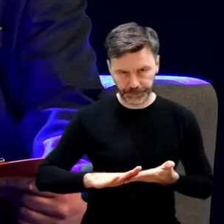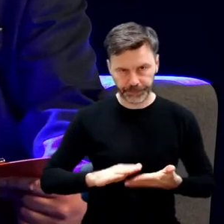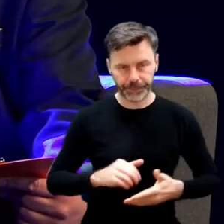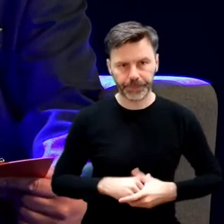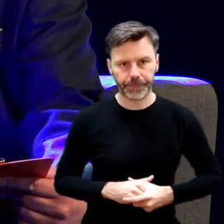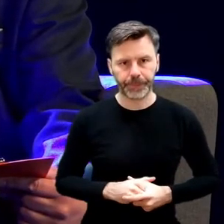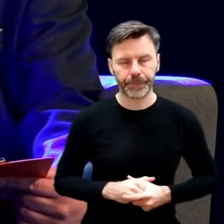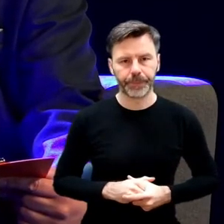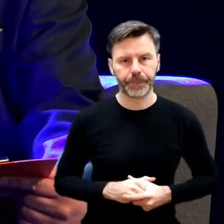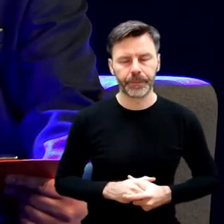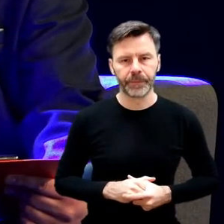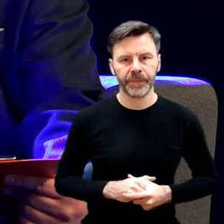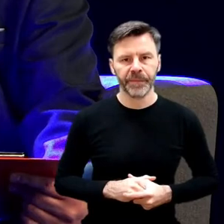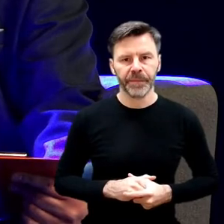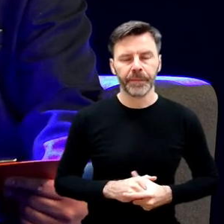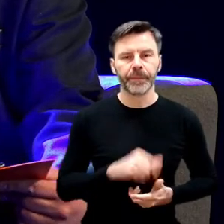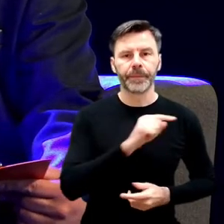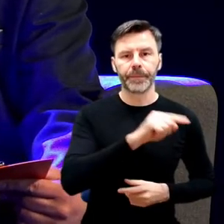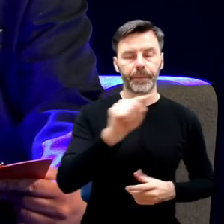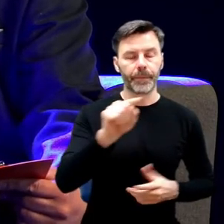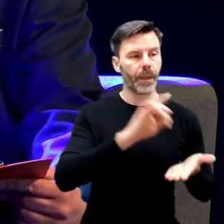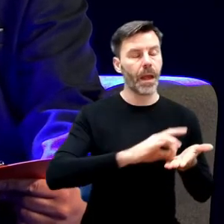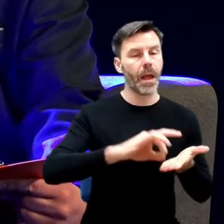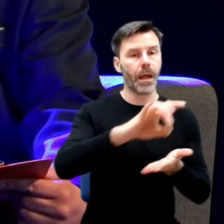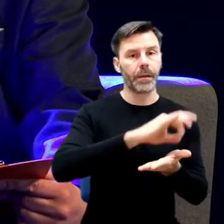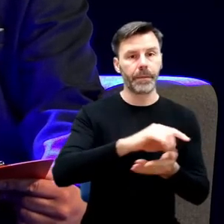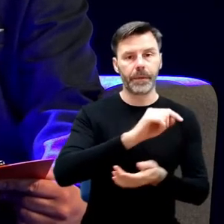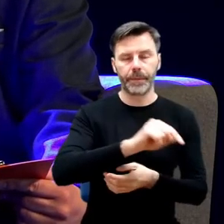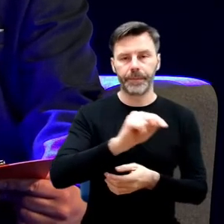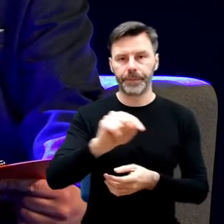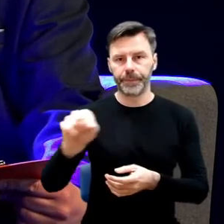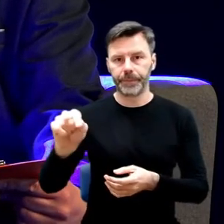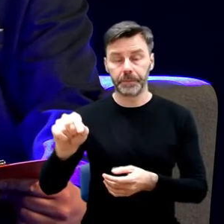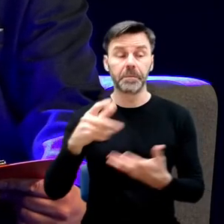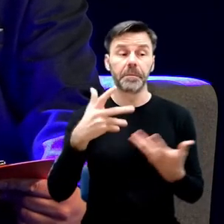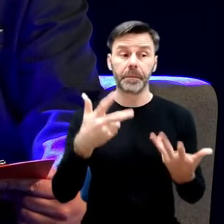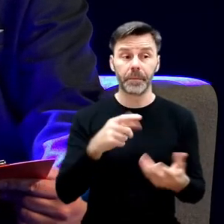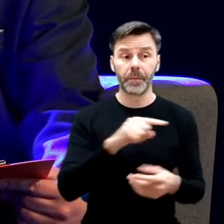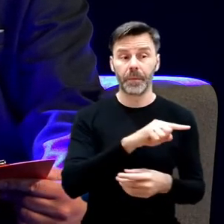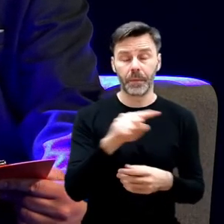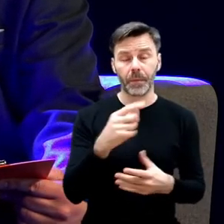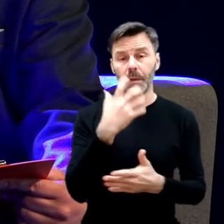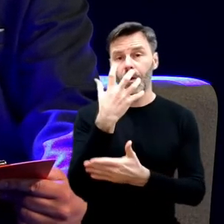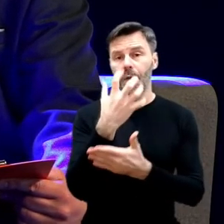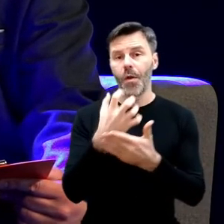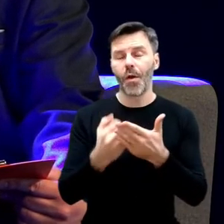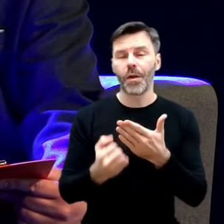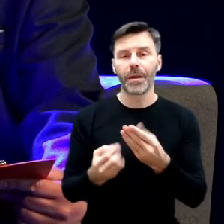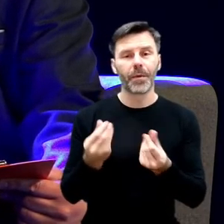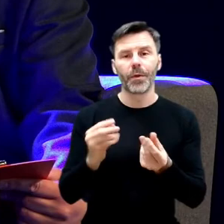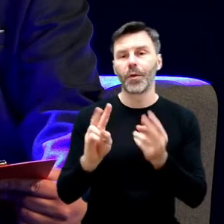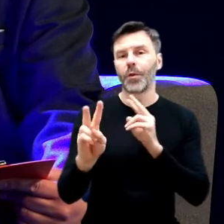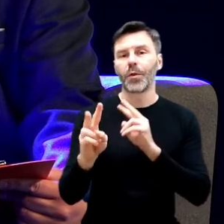to to, że wszyscy bardzo chętnie sięgają po środki z BGK, zwłaszcza inne źródła finansowania zewnętrznego,